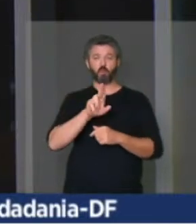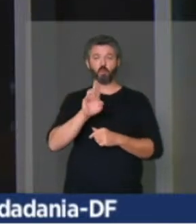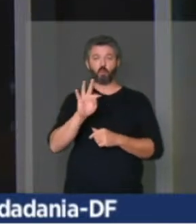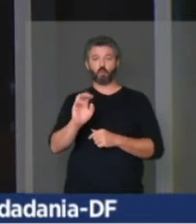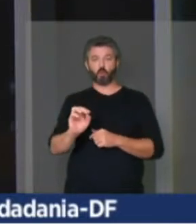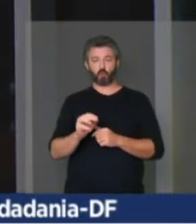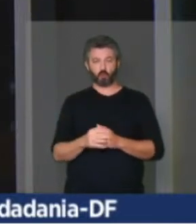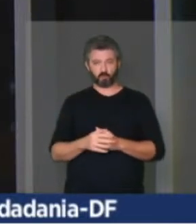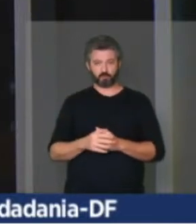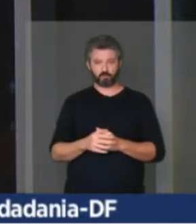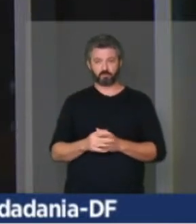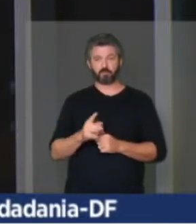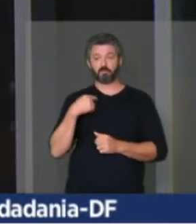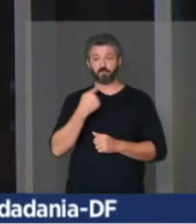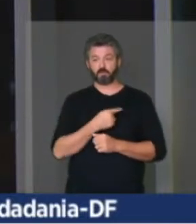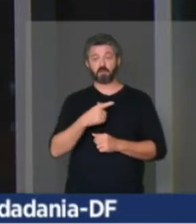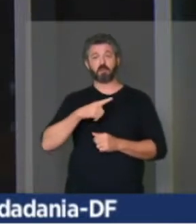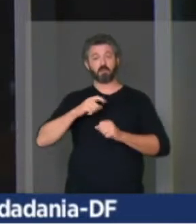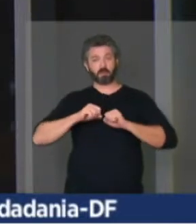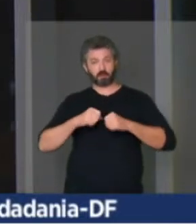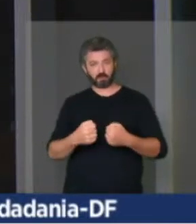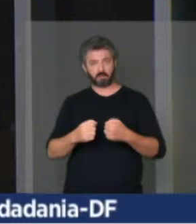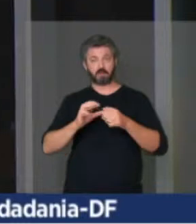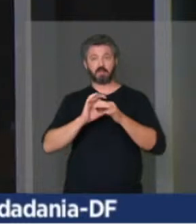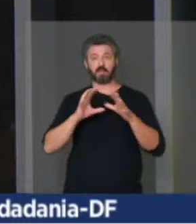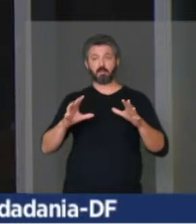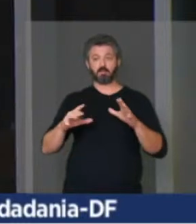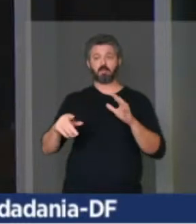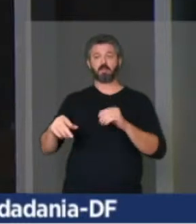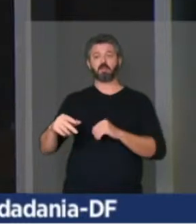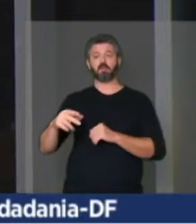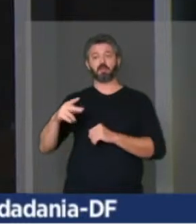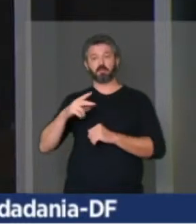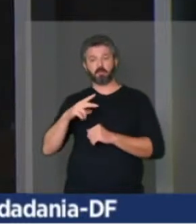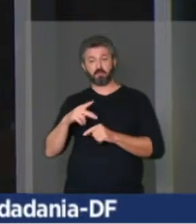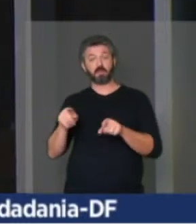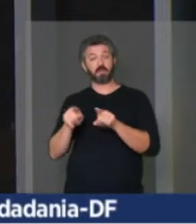ESTAMOS ENTRE AS... E DE SUBMETER OU NÃO ÀS VACINAS, AINDA SEM ESTUDOS CONCLUSIVOS SOBRE OS SEUS EFEITOS NA